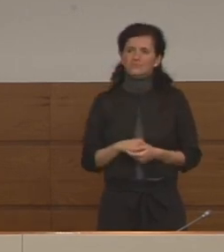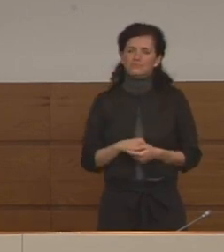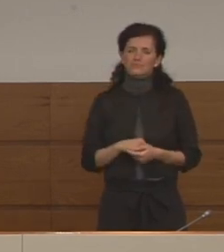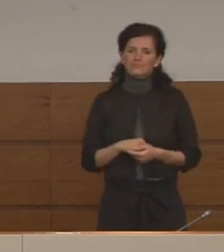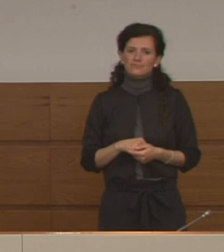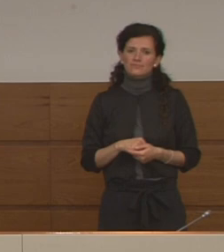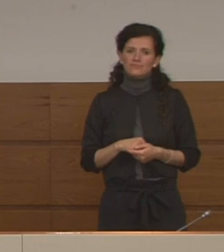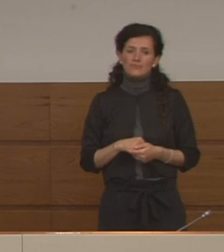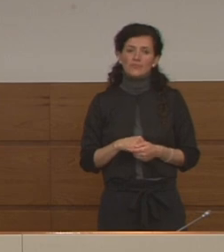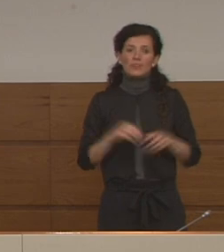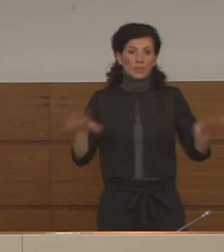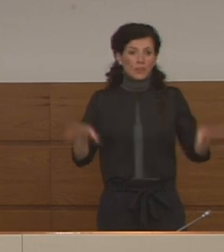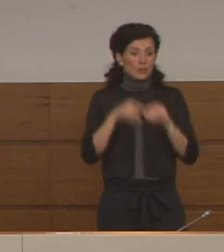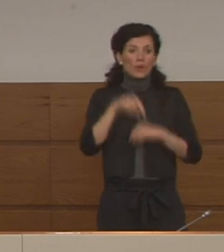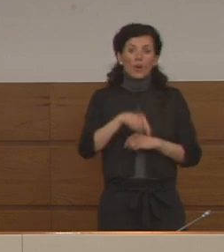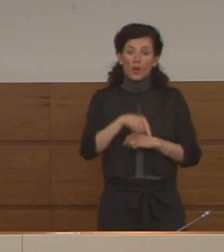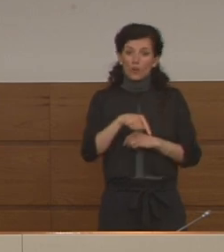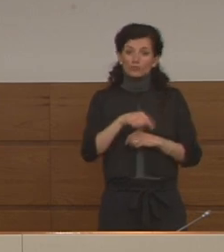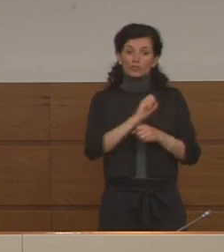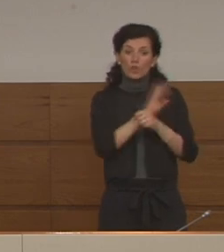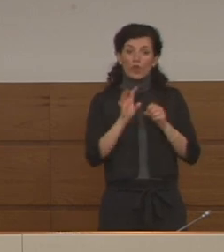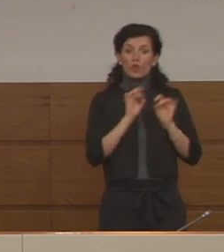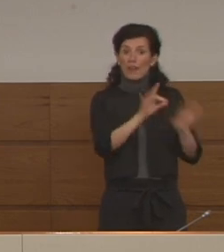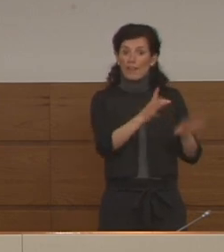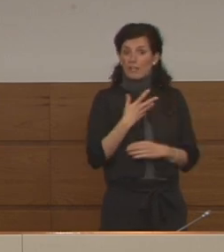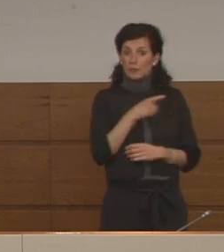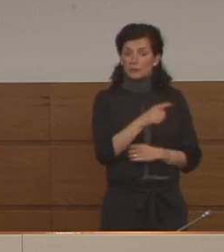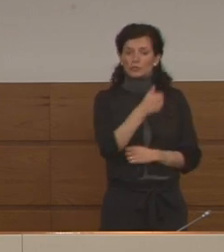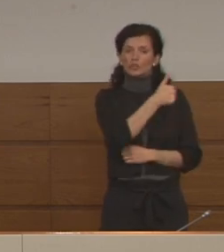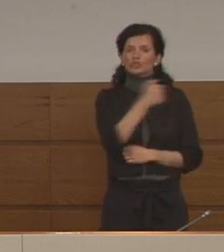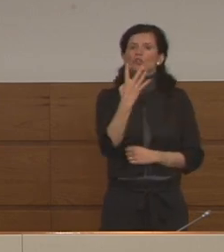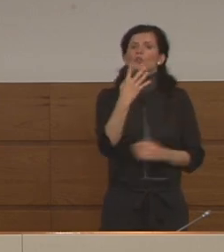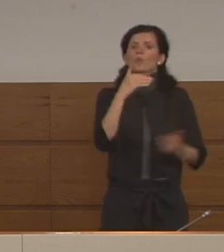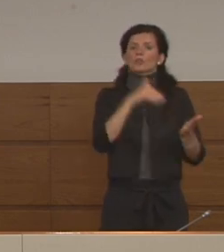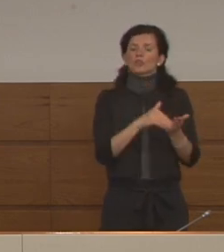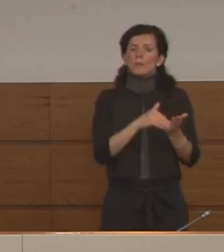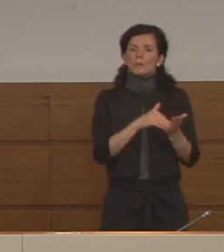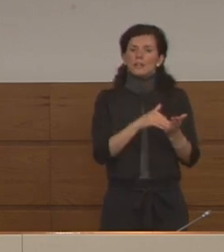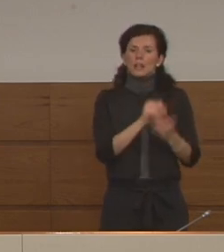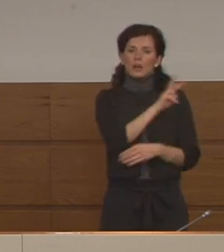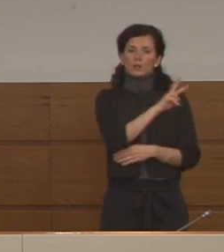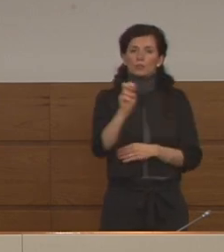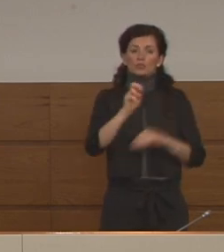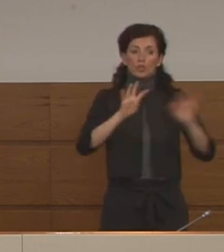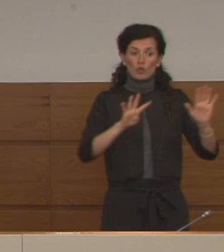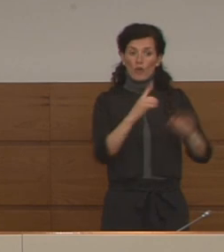Ad oggi il totale delle persone attualmente positive di 104.291